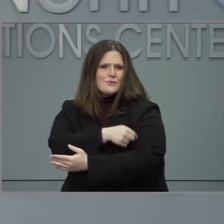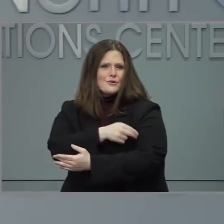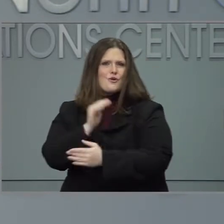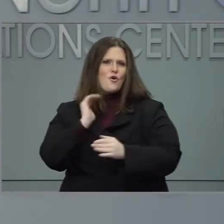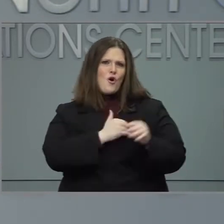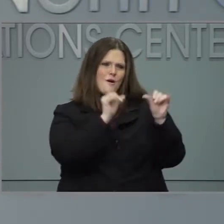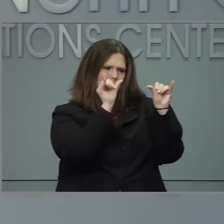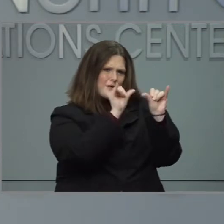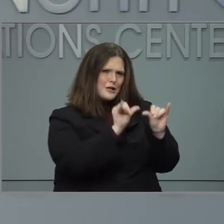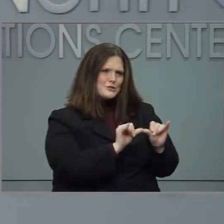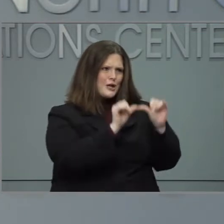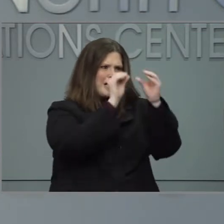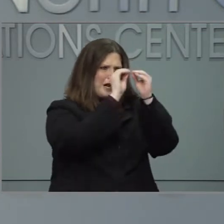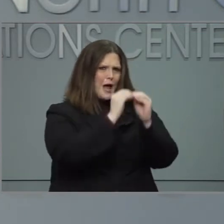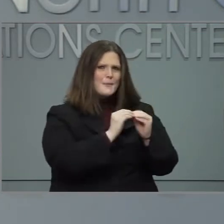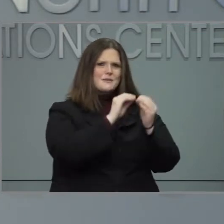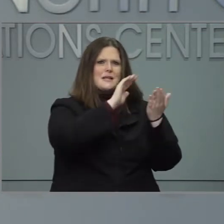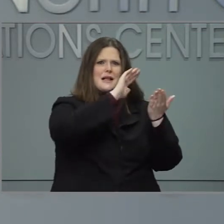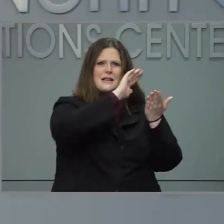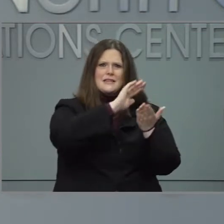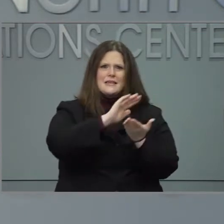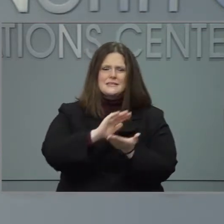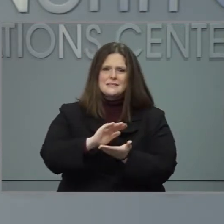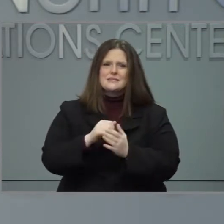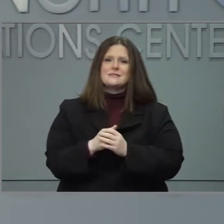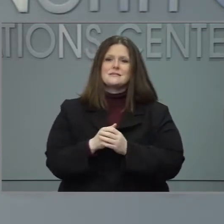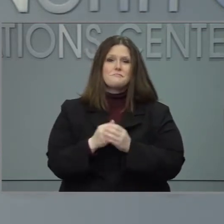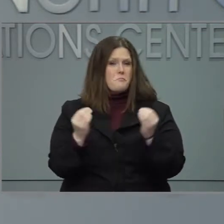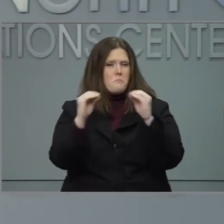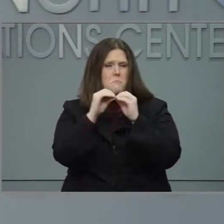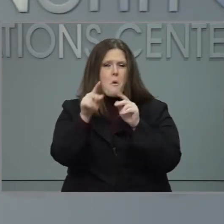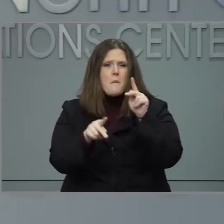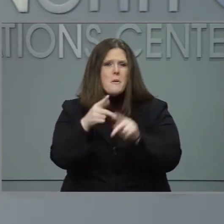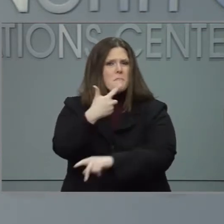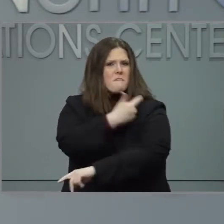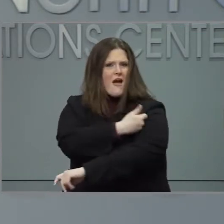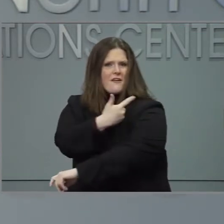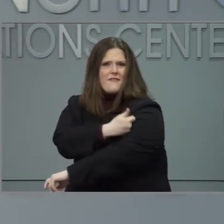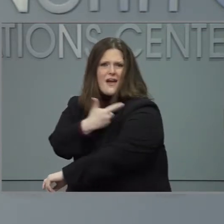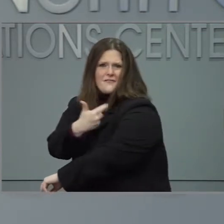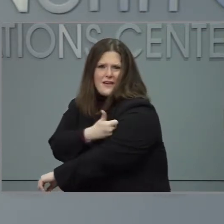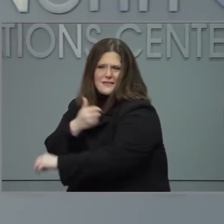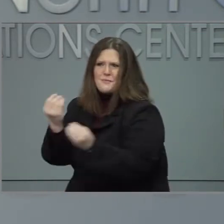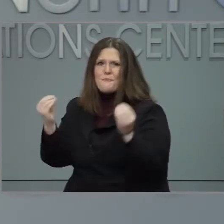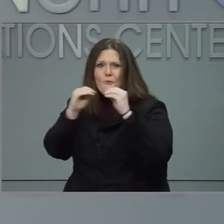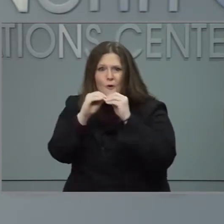estabilizándose más personas están recibiendo las vacunas todos los días De hecho más de